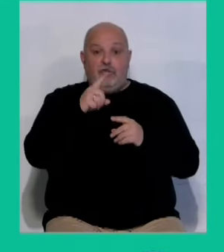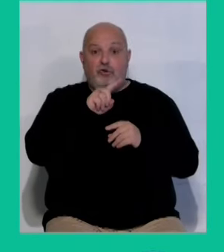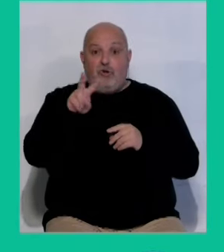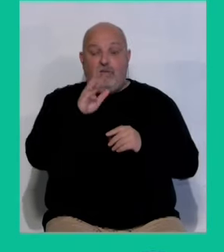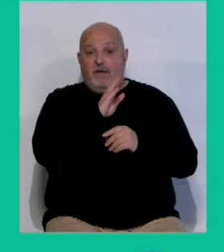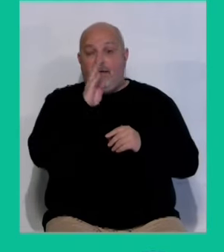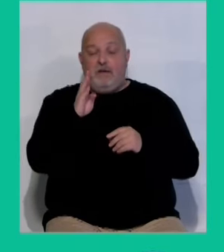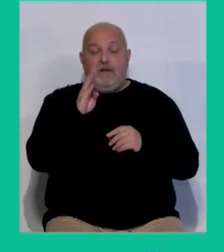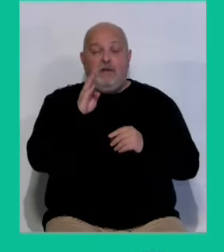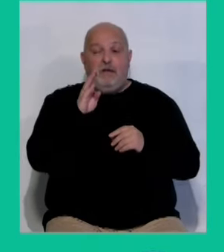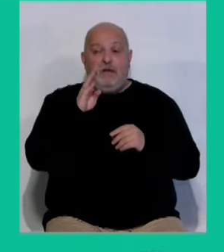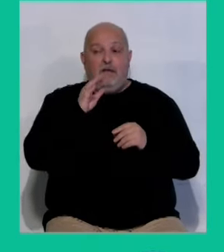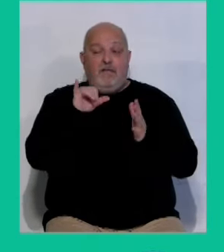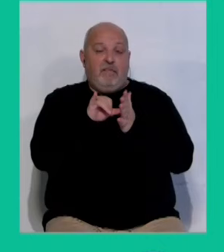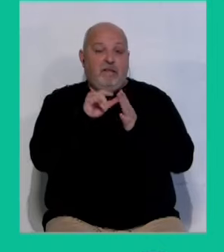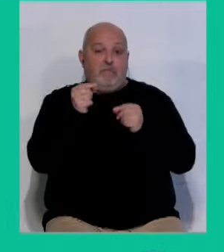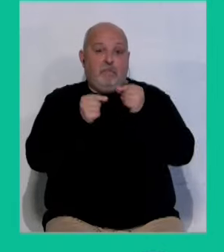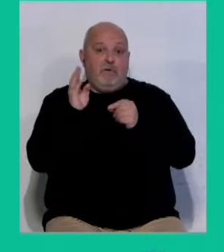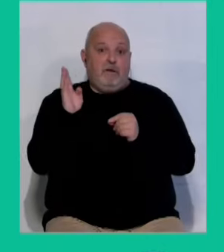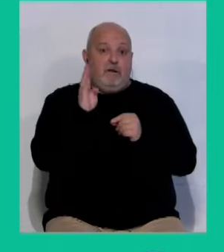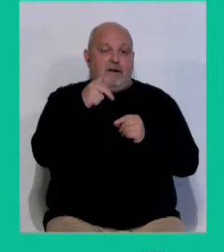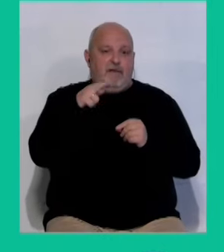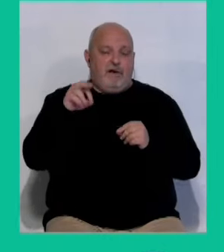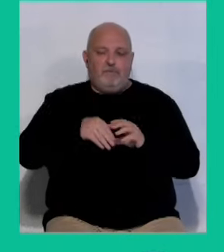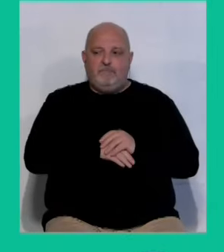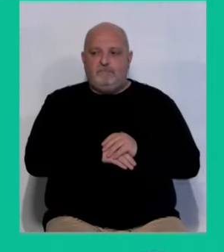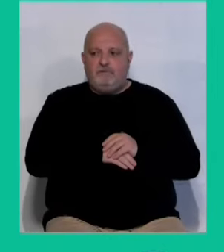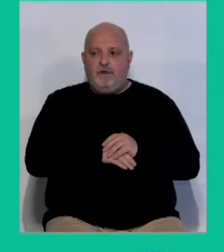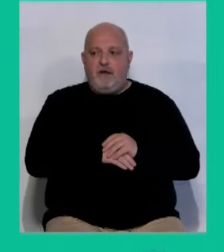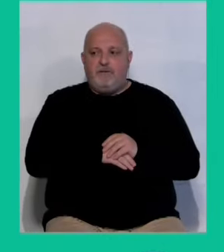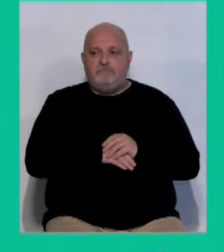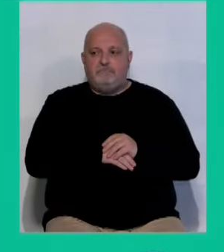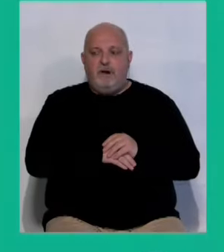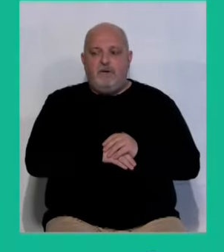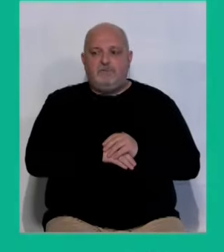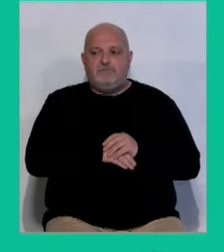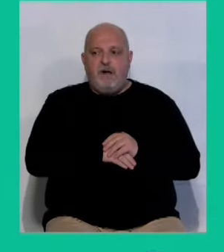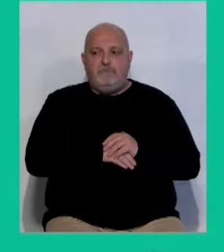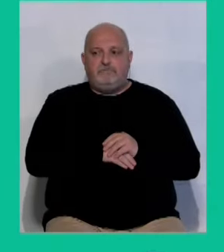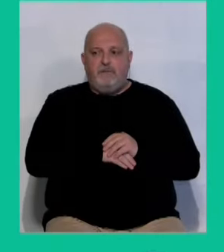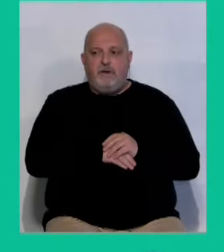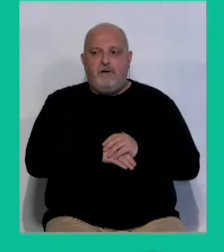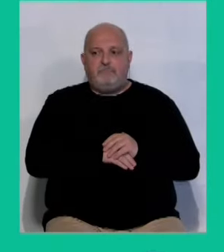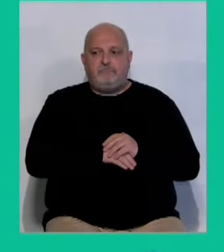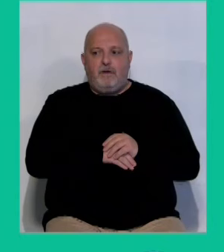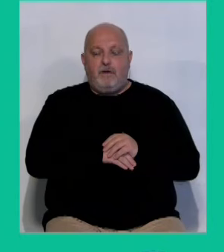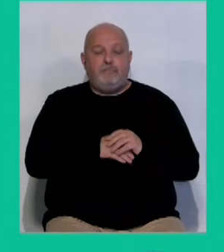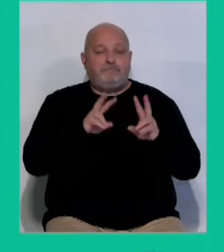al Ledesma y ahí se acerca poco a poco Rober Navarro [Música] en cuanto a la opinión de